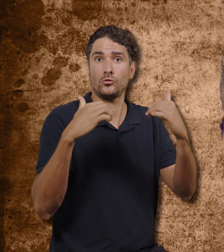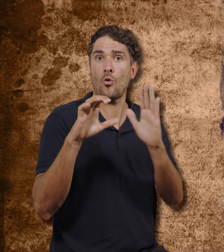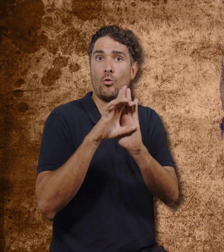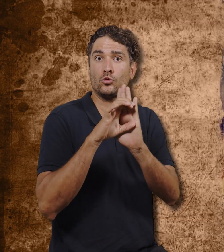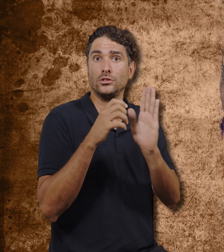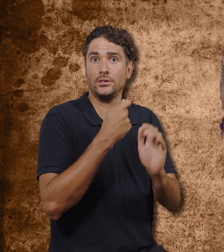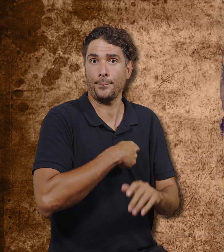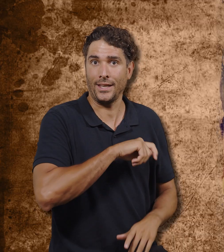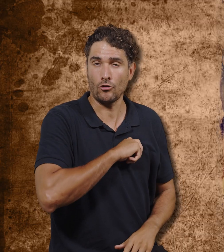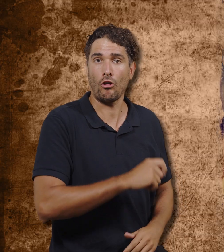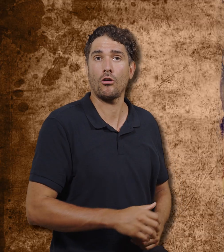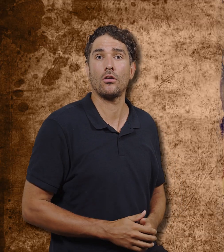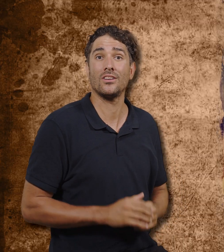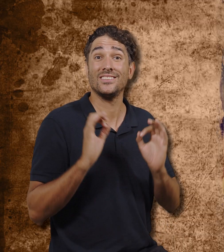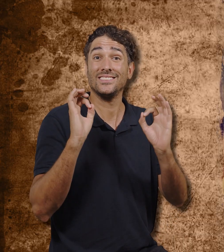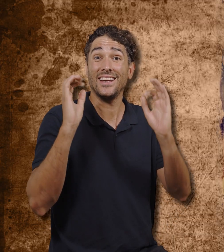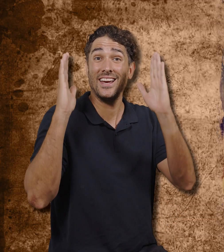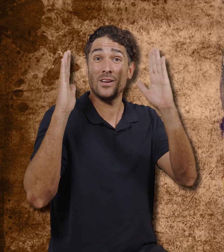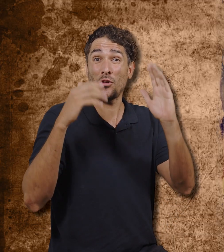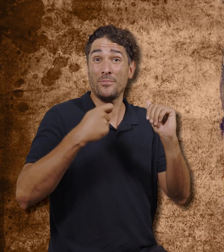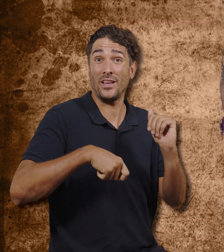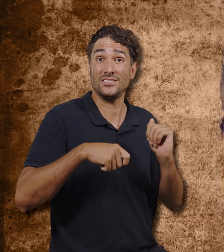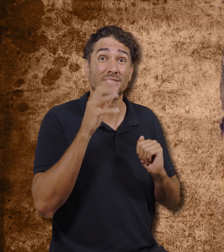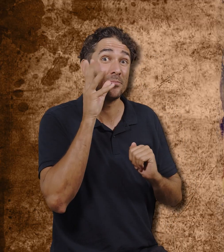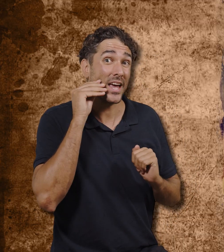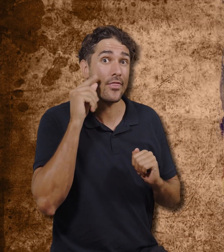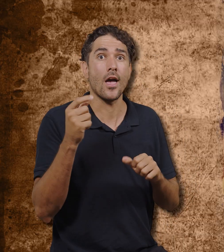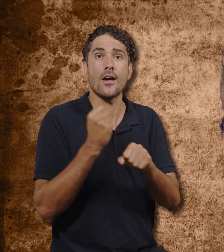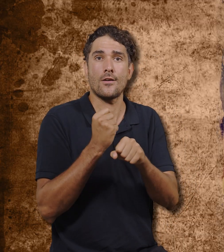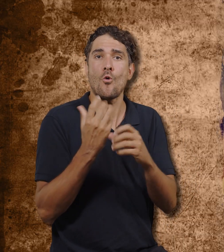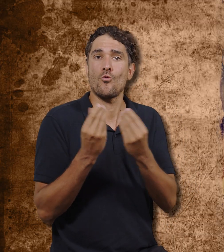Diputat a les Corts Constituents espanyoles del 1931,